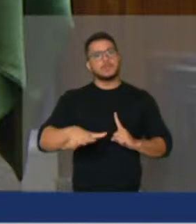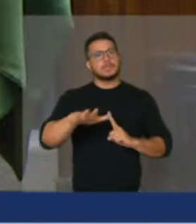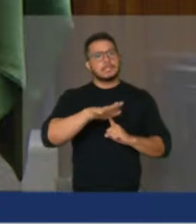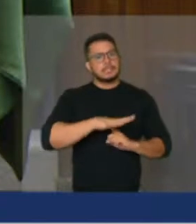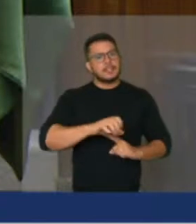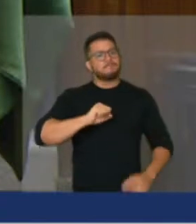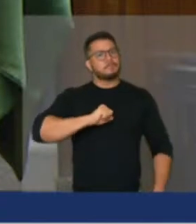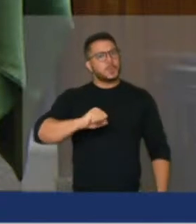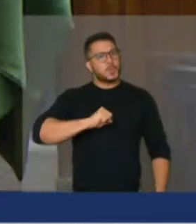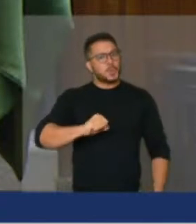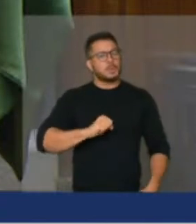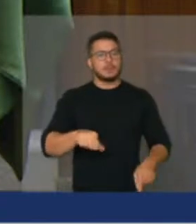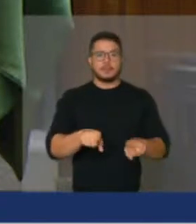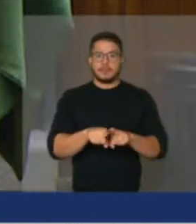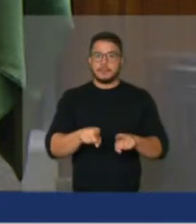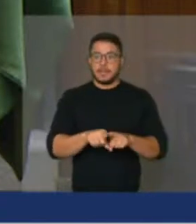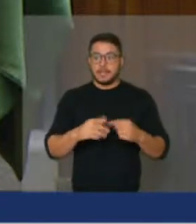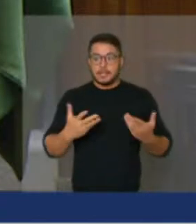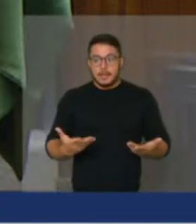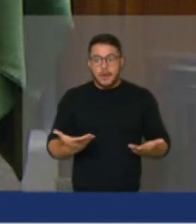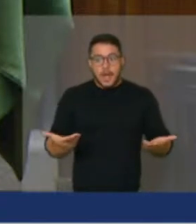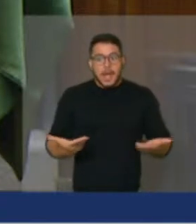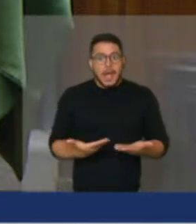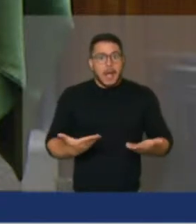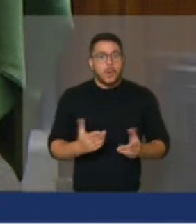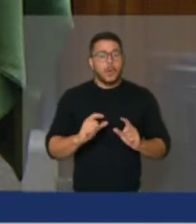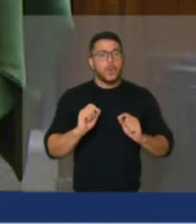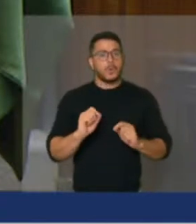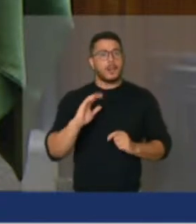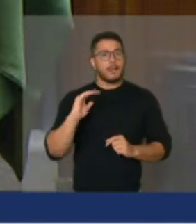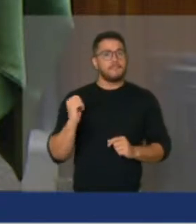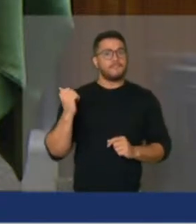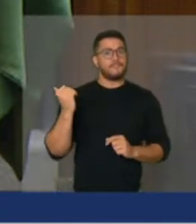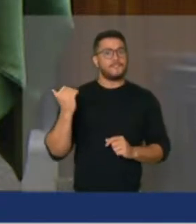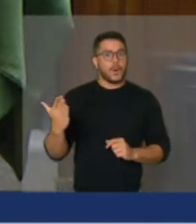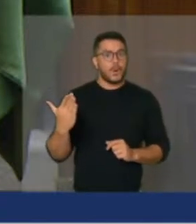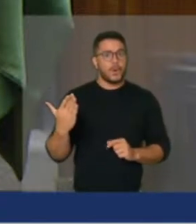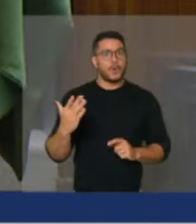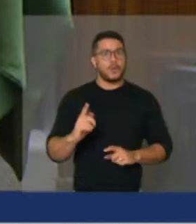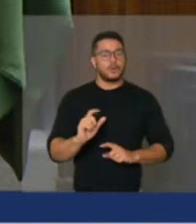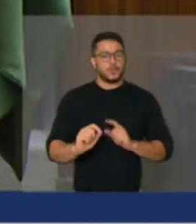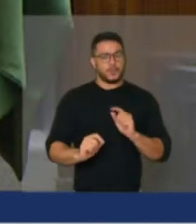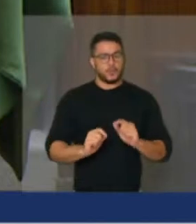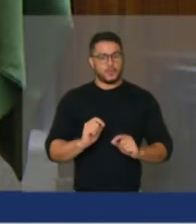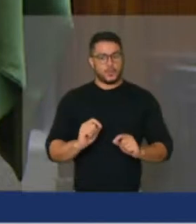MUNDO! E AGORA LÁ DO OUTRO LADO DO CONTINENTE ONDE O SR. PAULO GUEDES GOSTA DE TRANSITAR LÁ NAQUELE MOMENTO ONDE O SR. PAULO GUEDES GOSTA